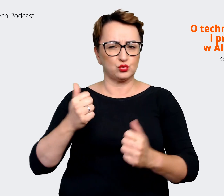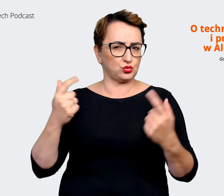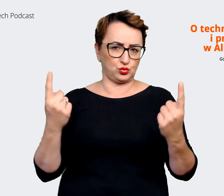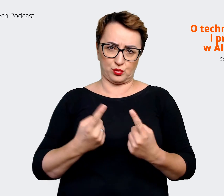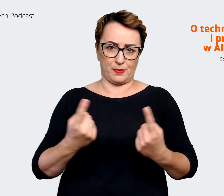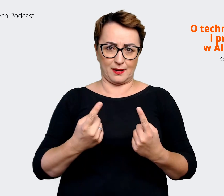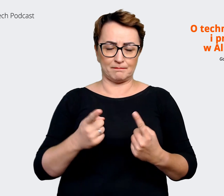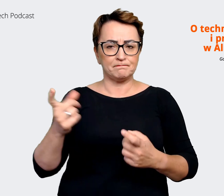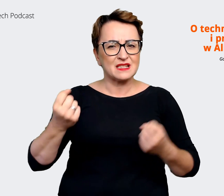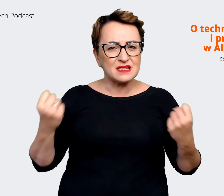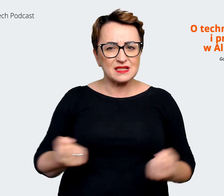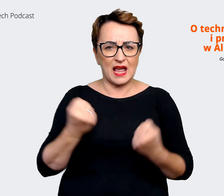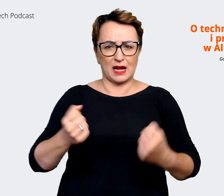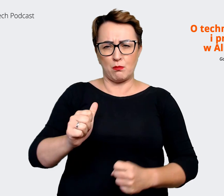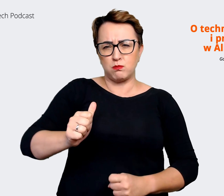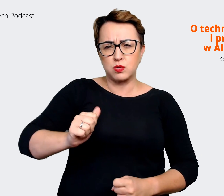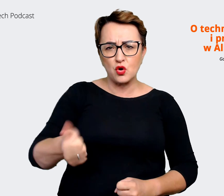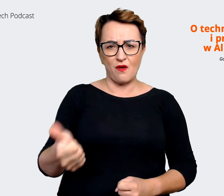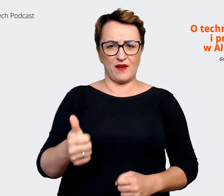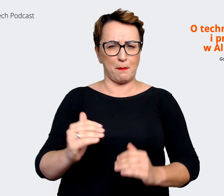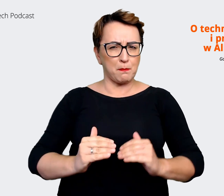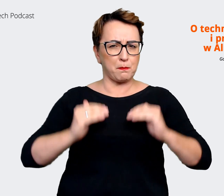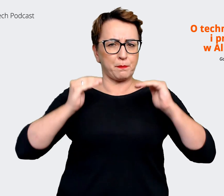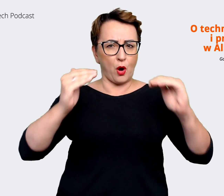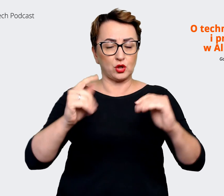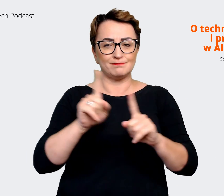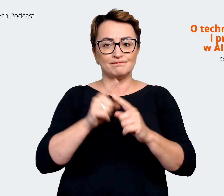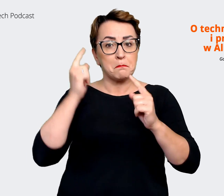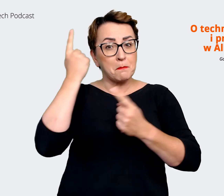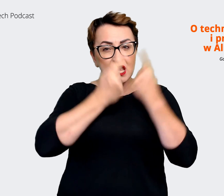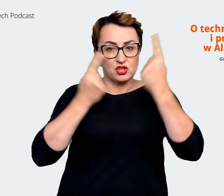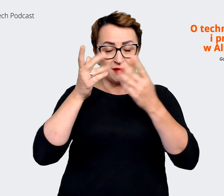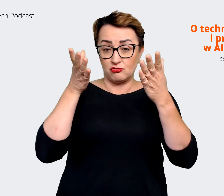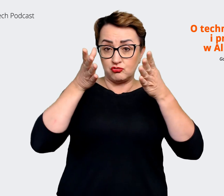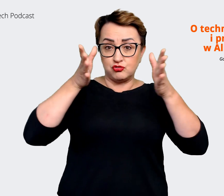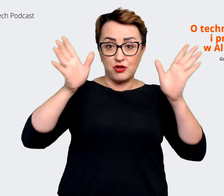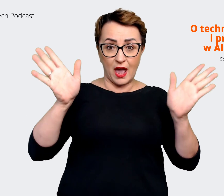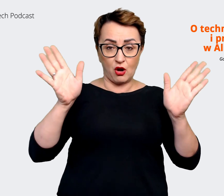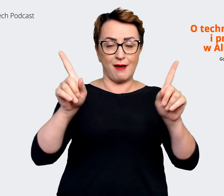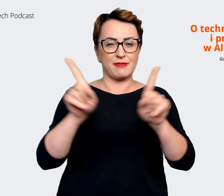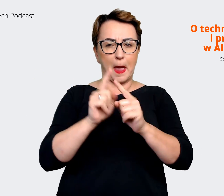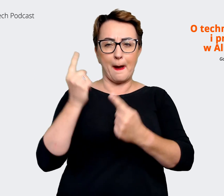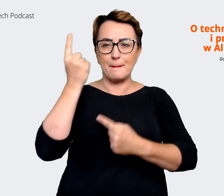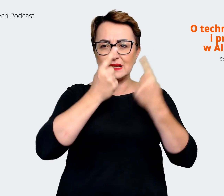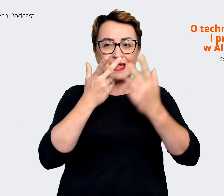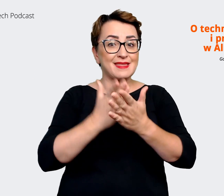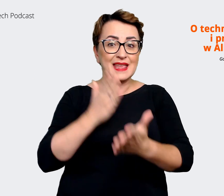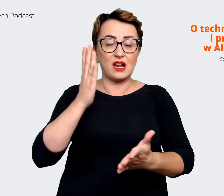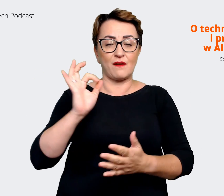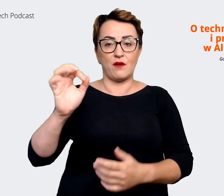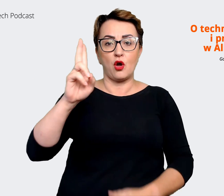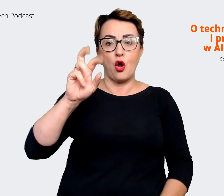ich poziom profesjonaliści, to jak szeroko myślą, jak myślą nie tylko o kodzie, nie tylko kliencie,